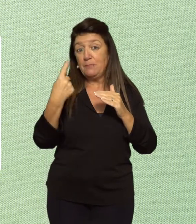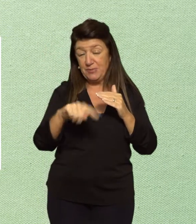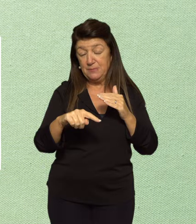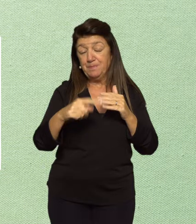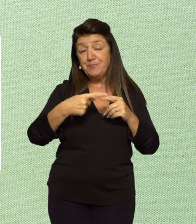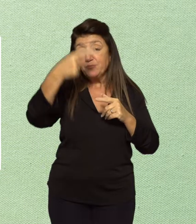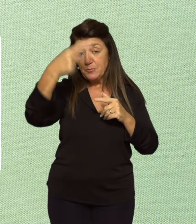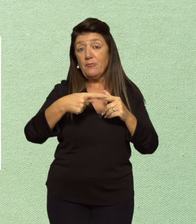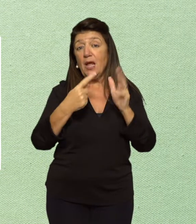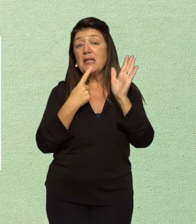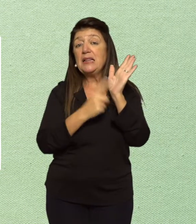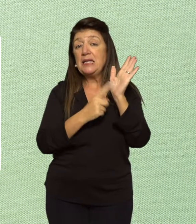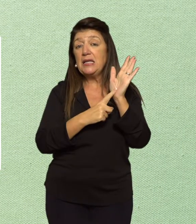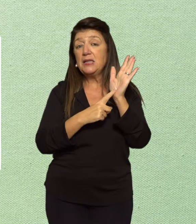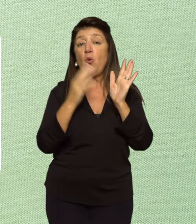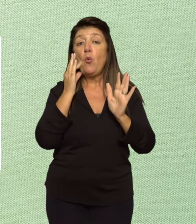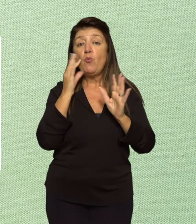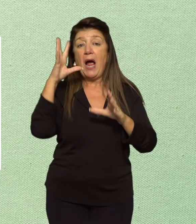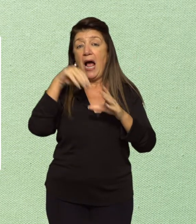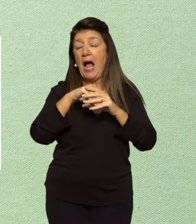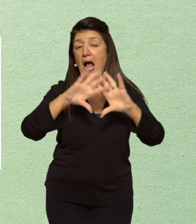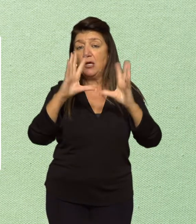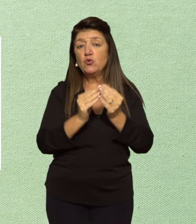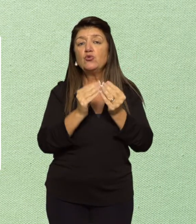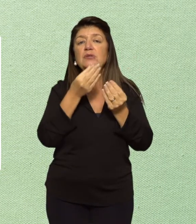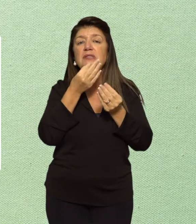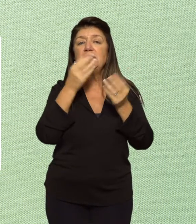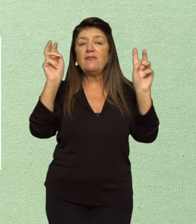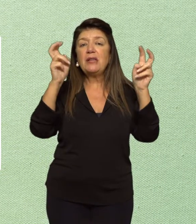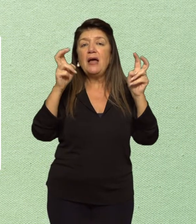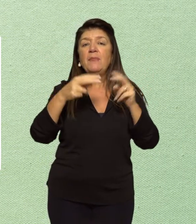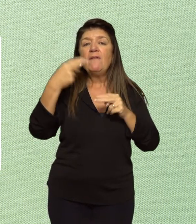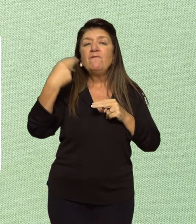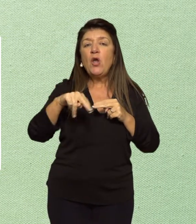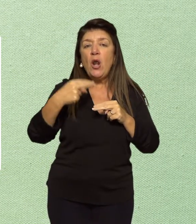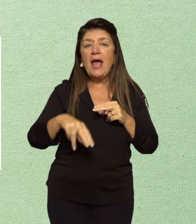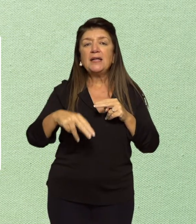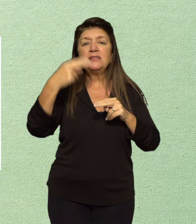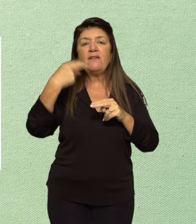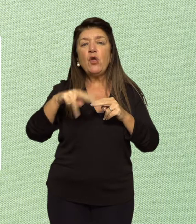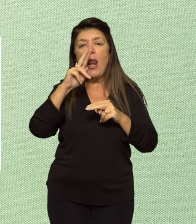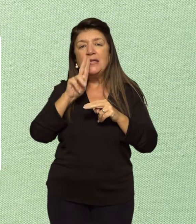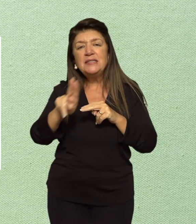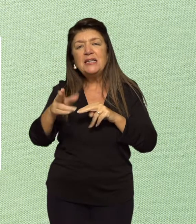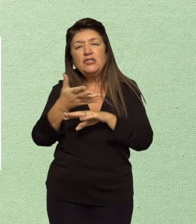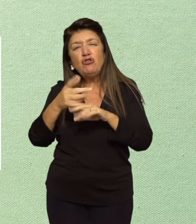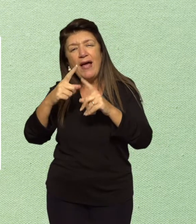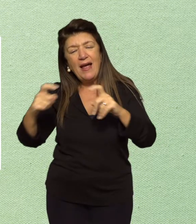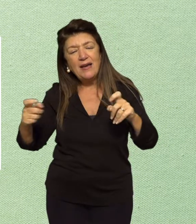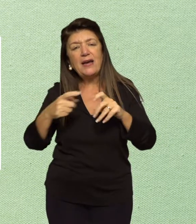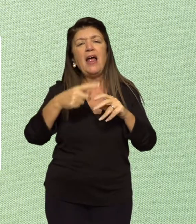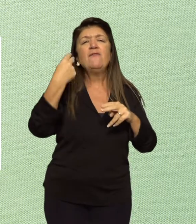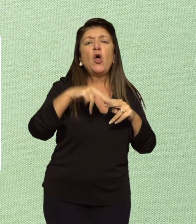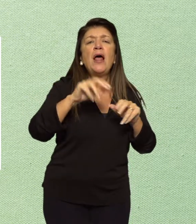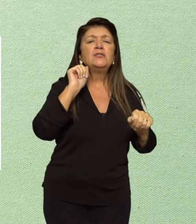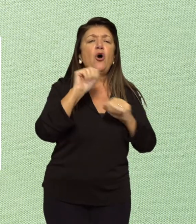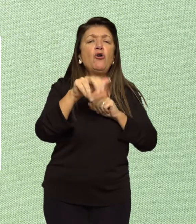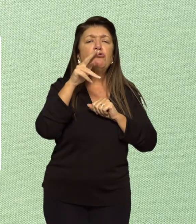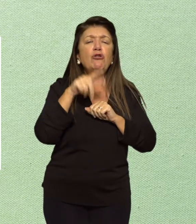diritti umani. Quindi la violenza contro le donne, la violenza di genere effettivamente va in